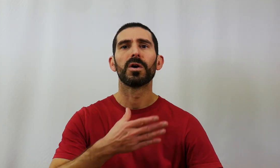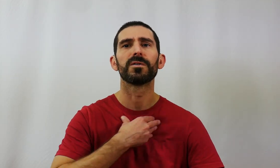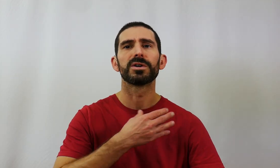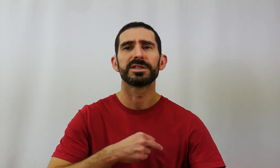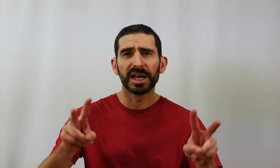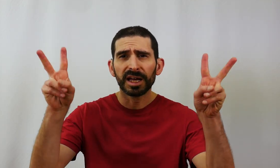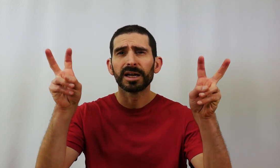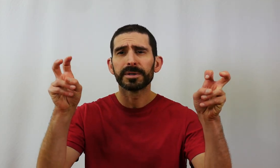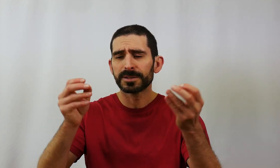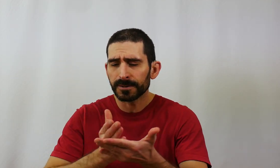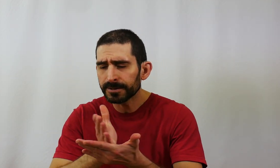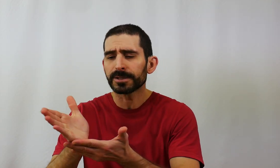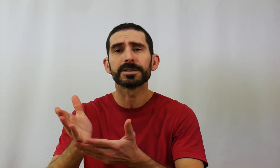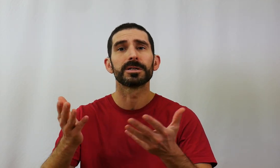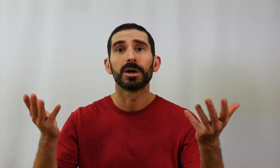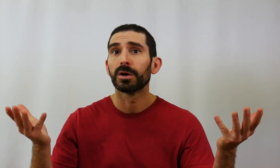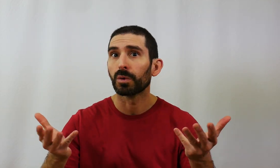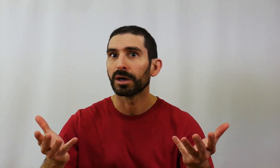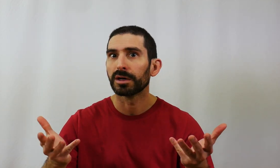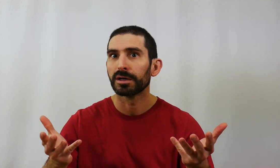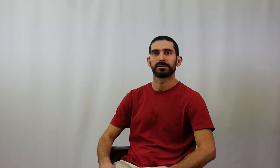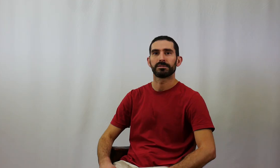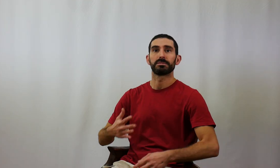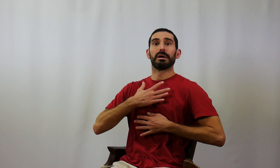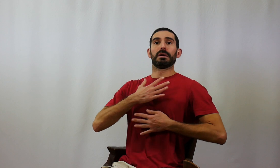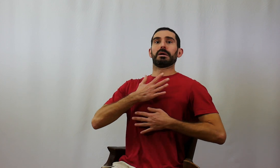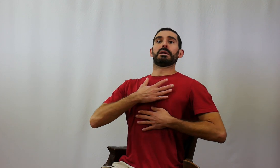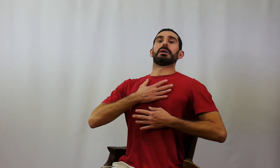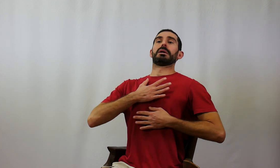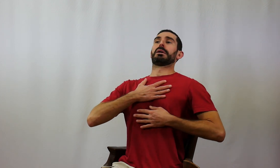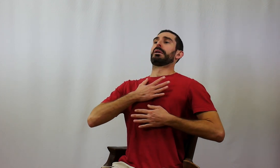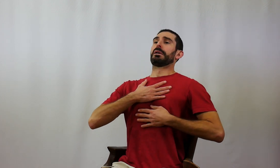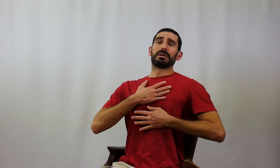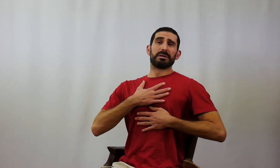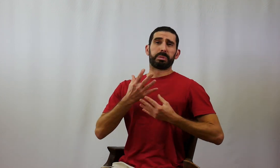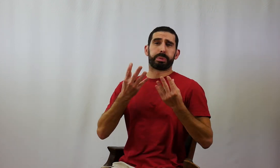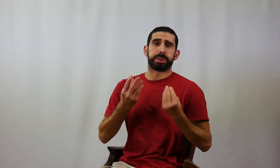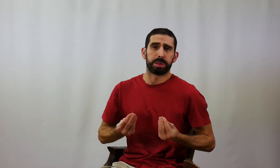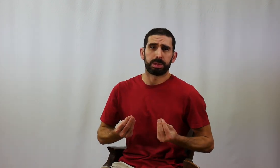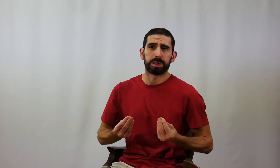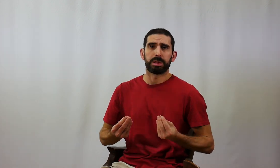Que veut dire cette expression ? Avoir peur, la trouille.